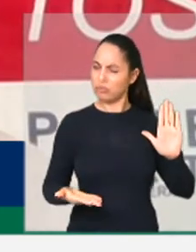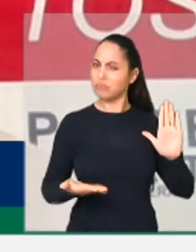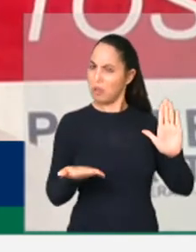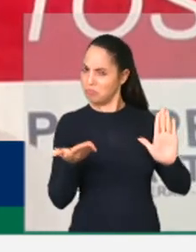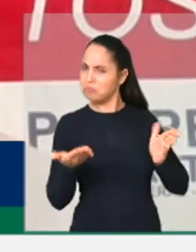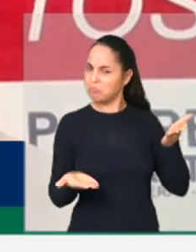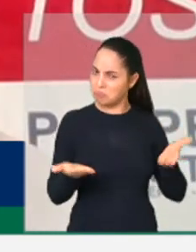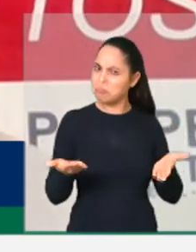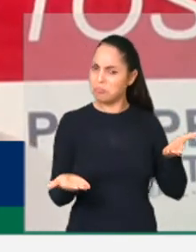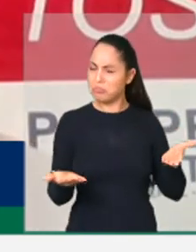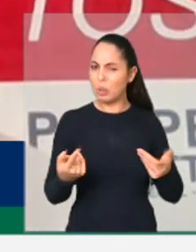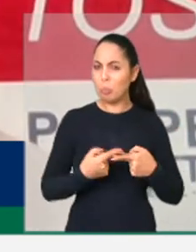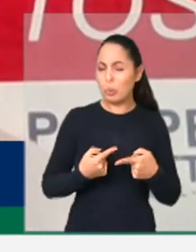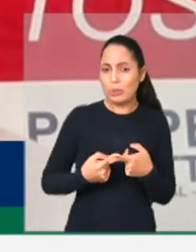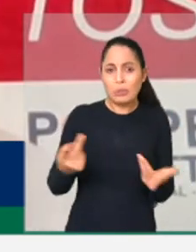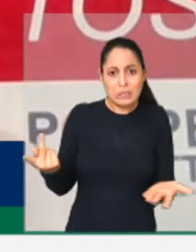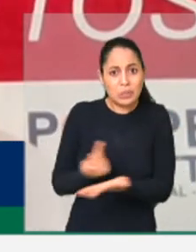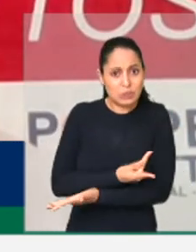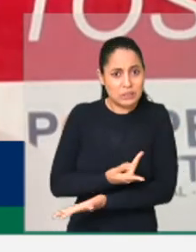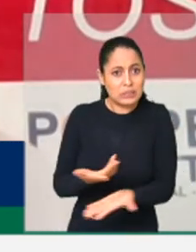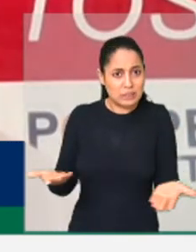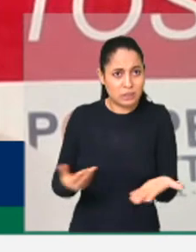OU SEJA, UM DESCONTO, UM REBATE RAZOÁVEL 15% CONFORME A REALIDADE. AGORA O RELATOR VEM E PEGA ESSE DESCONTO E